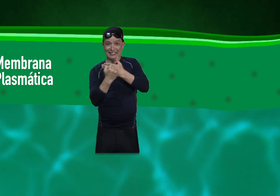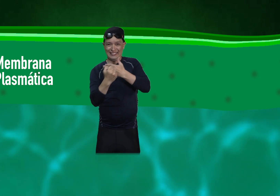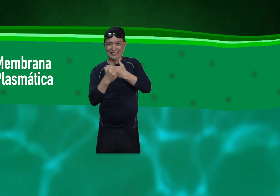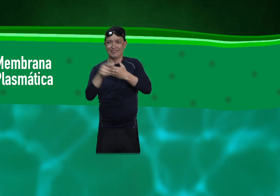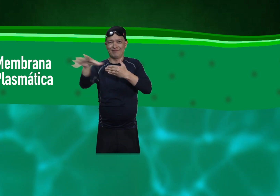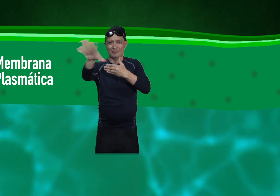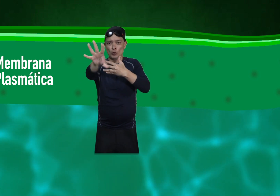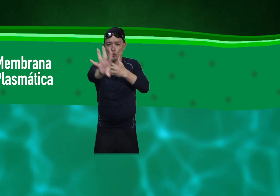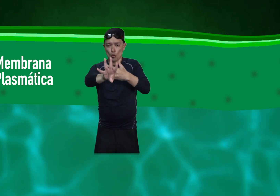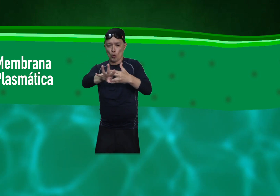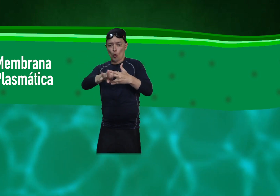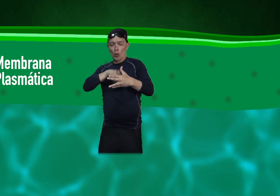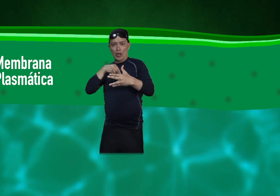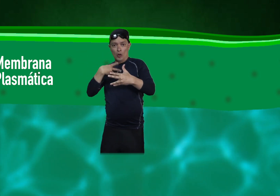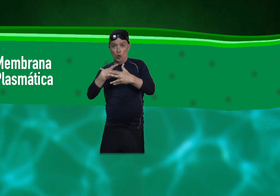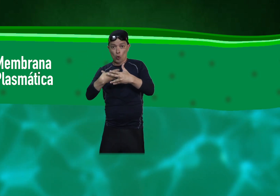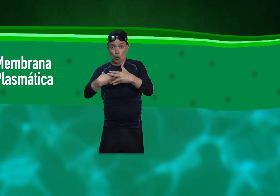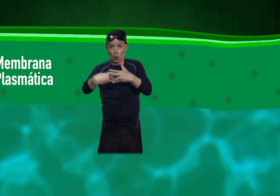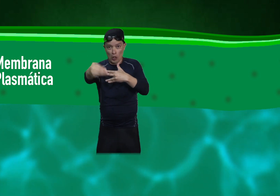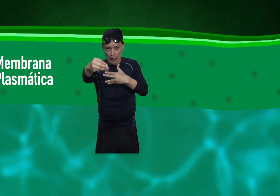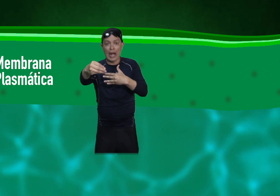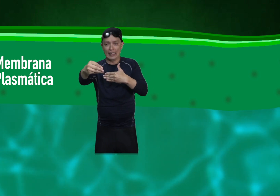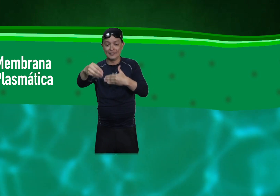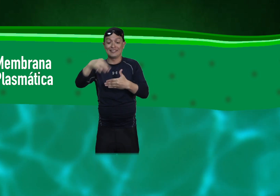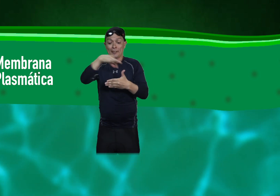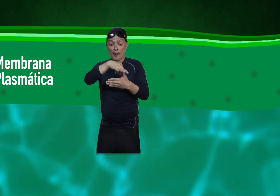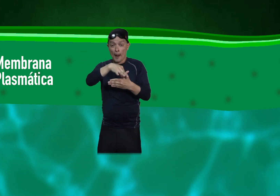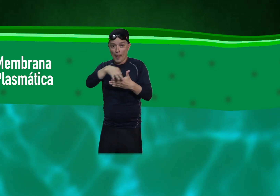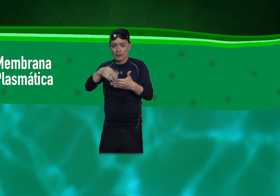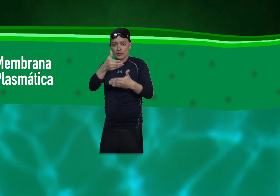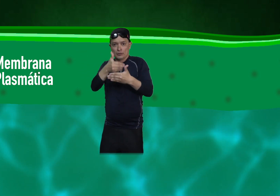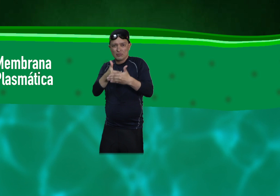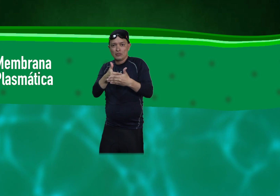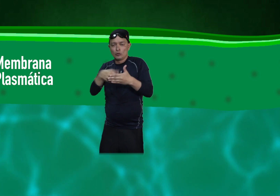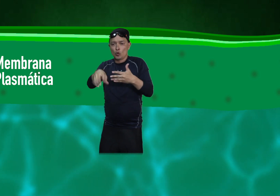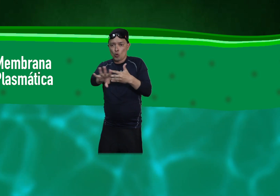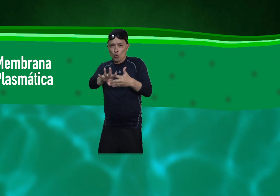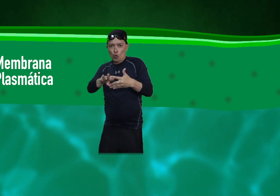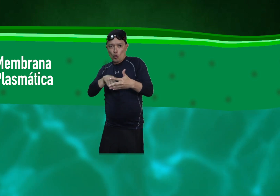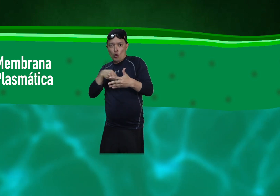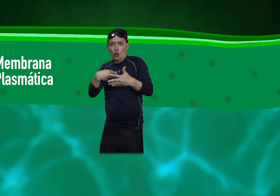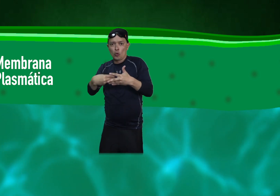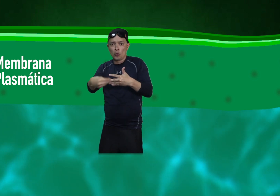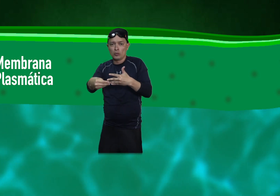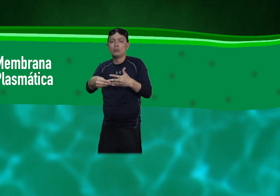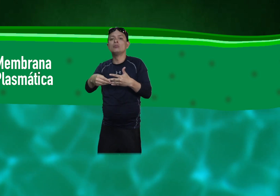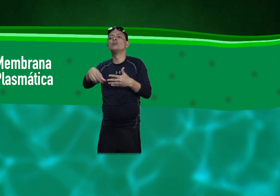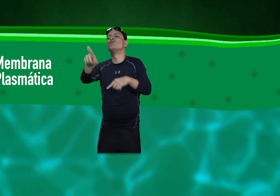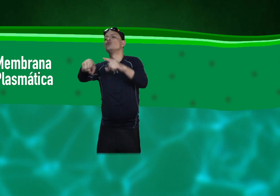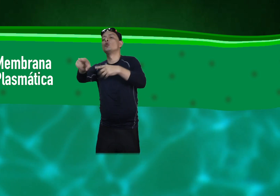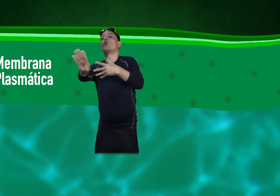permitir el ingreso de los nutrientes y expulsar los residuos,